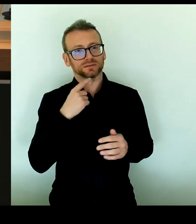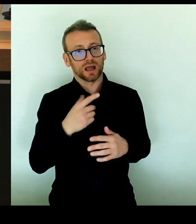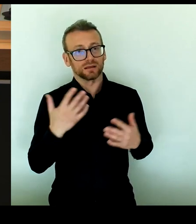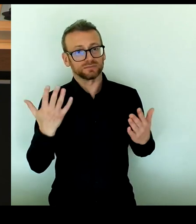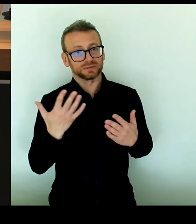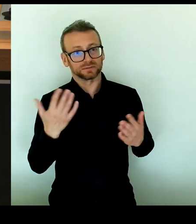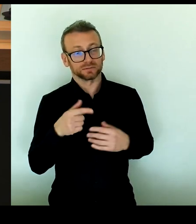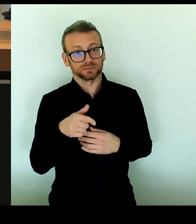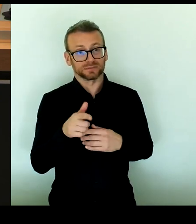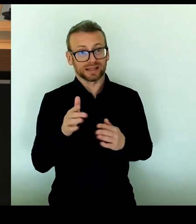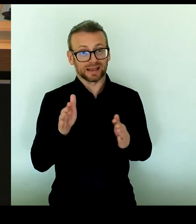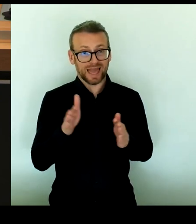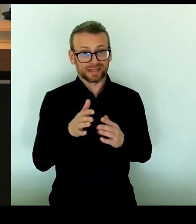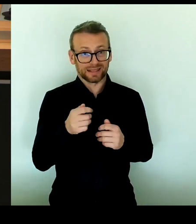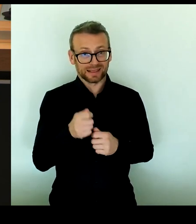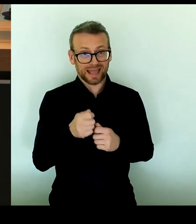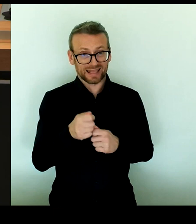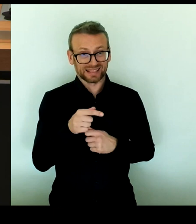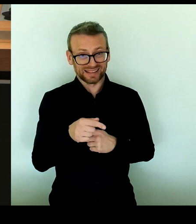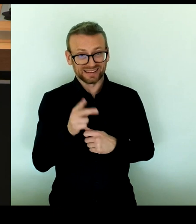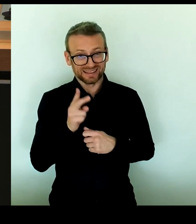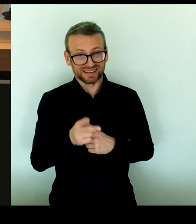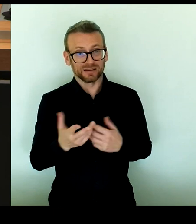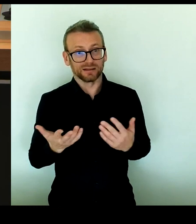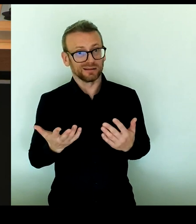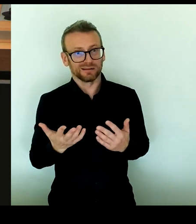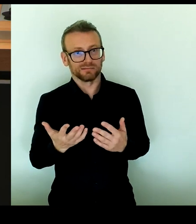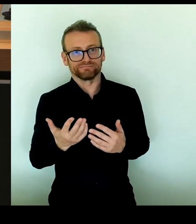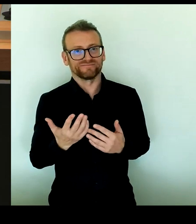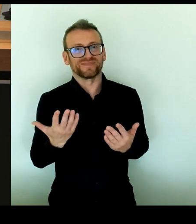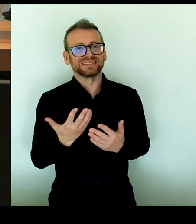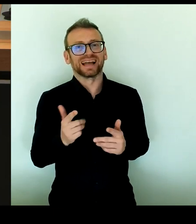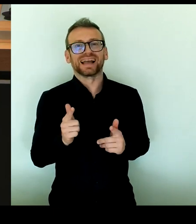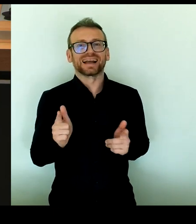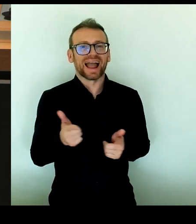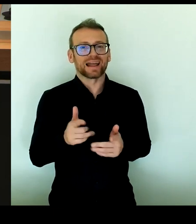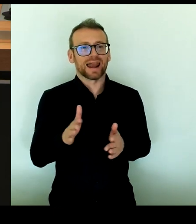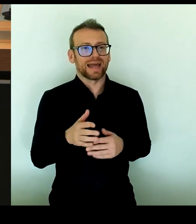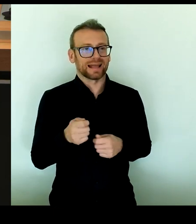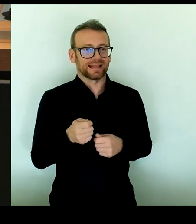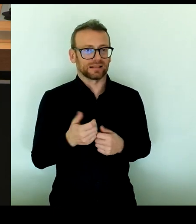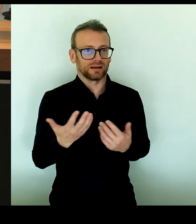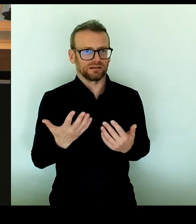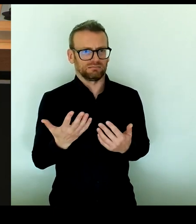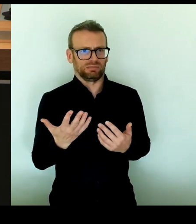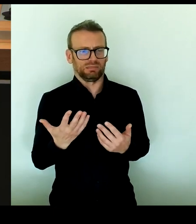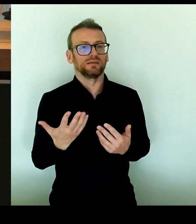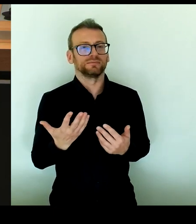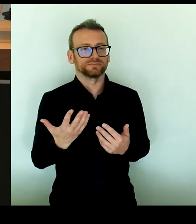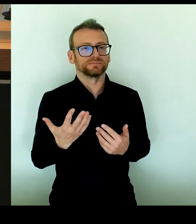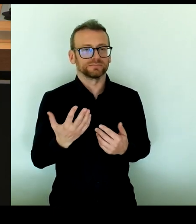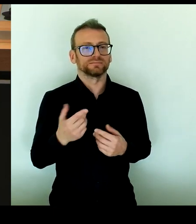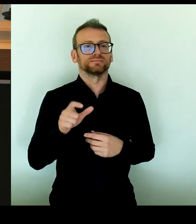Wasserspeicher und nehmen Starkregen auf. Dabei dienen sie als unversiegelte Versicherungsfläc.